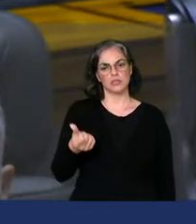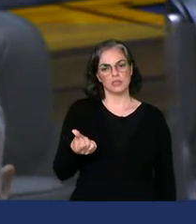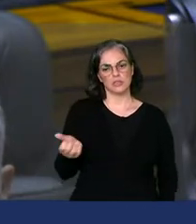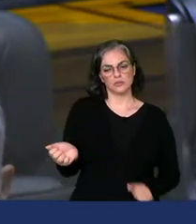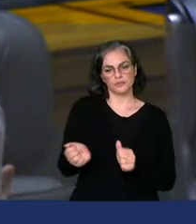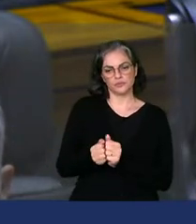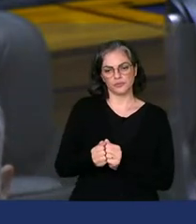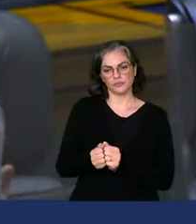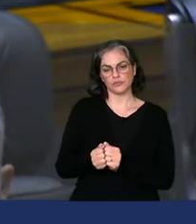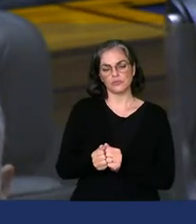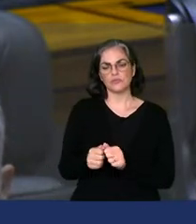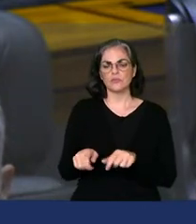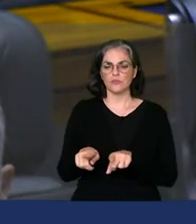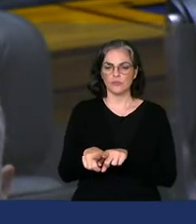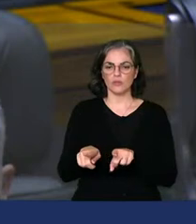TRIBUTOS E TEM CULTURA COMO